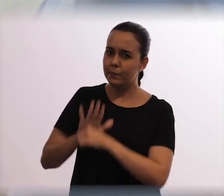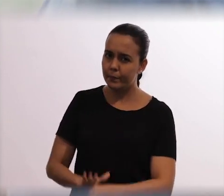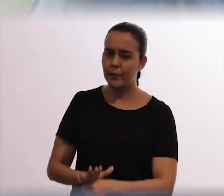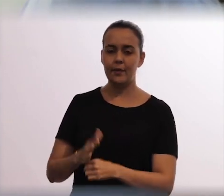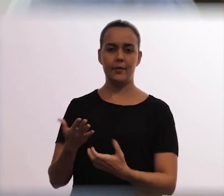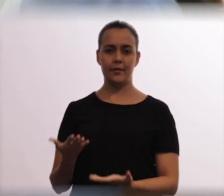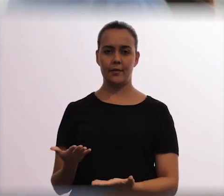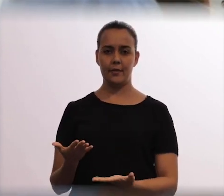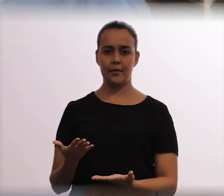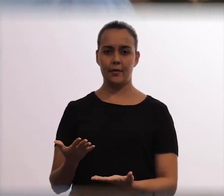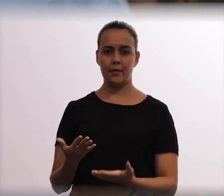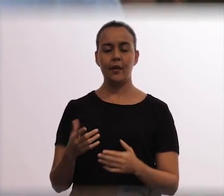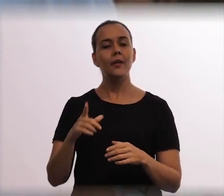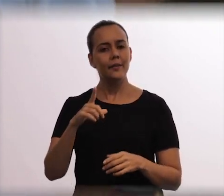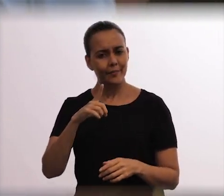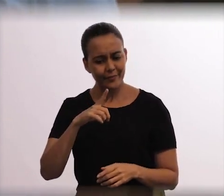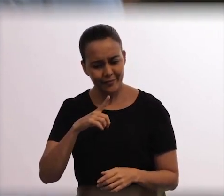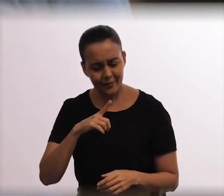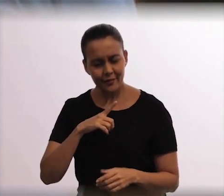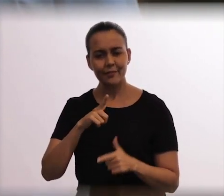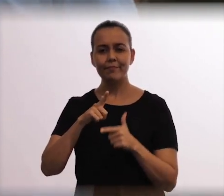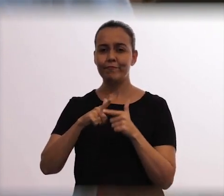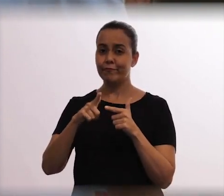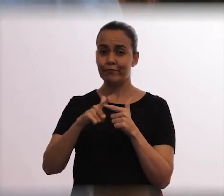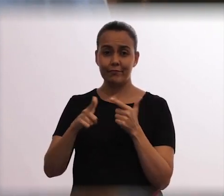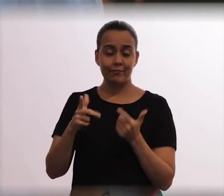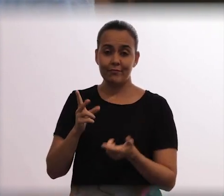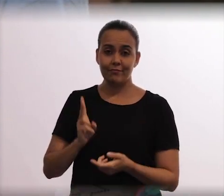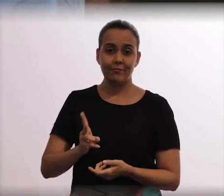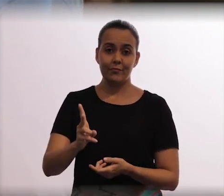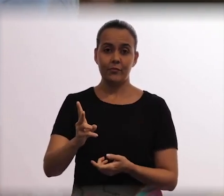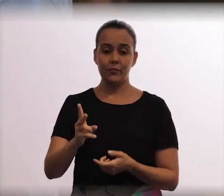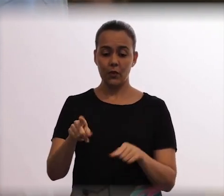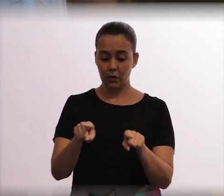E isso tem uma expressão também na territorialidade, no espaço da cidade.